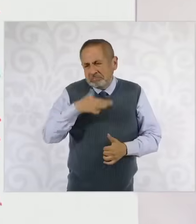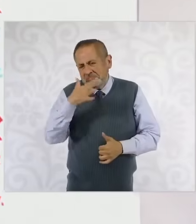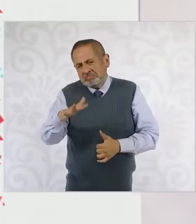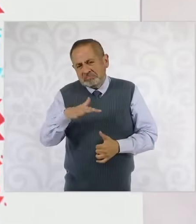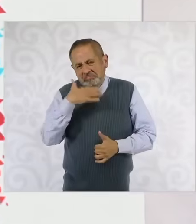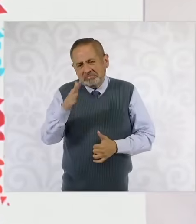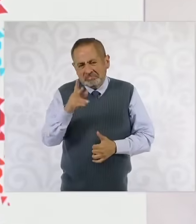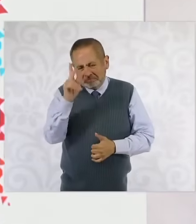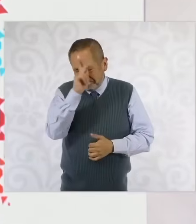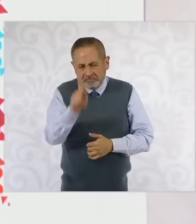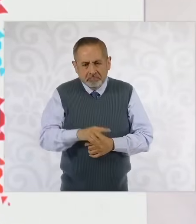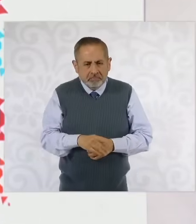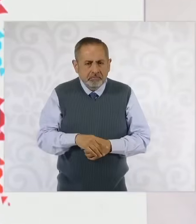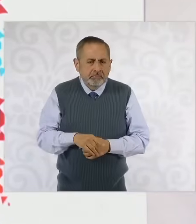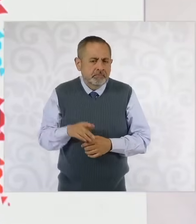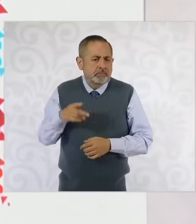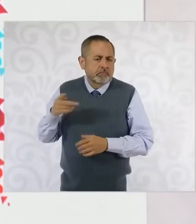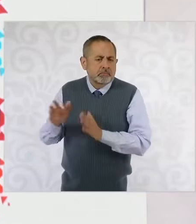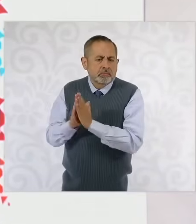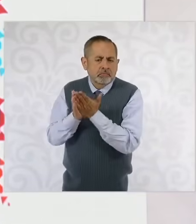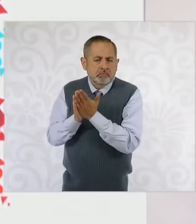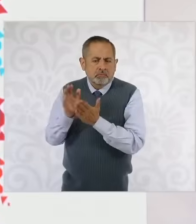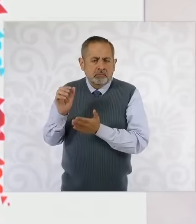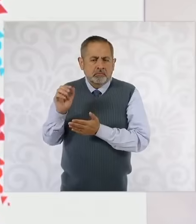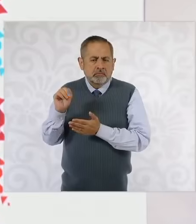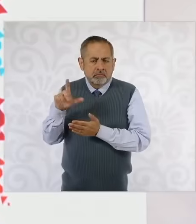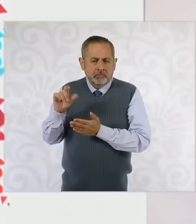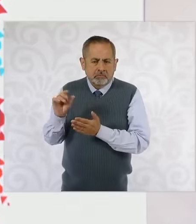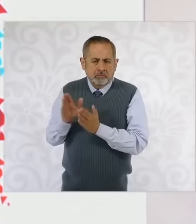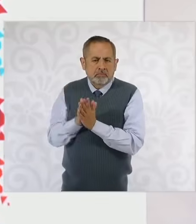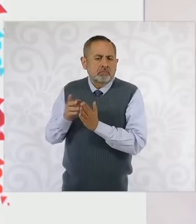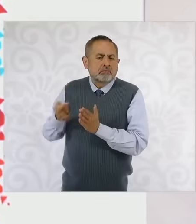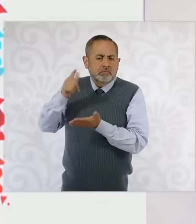presidente López Obrador en su primer libro que el otro día lo mencionaron aquí del foba proa